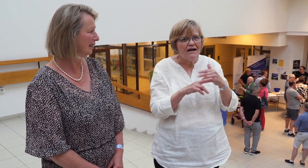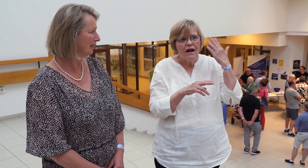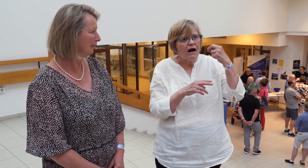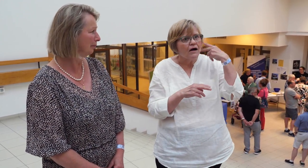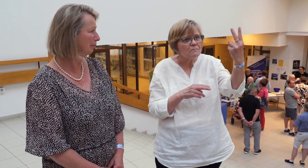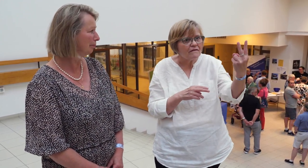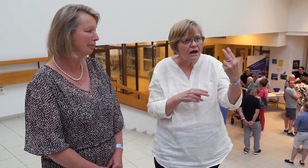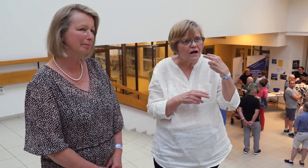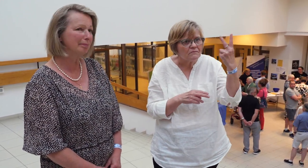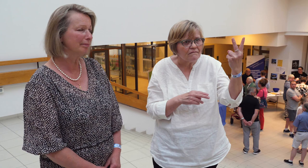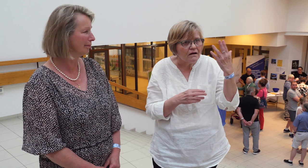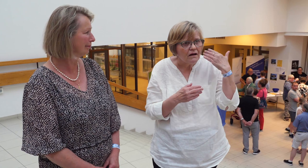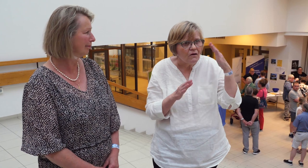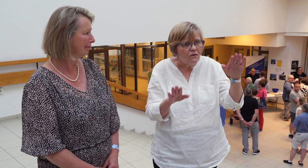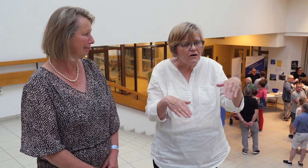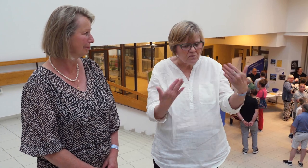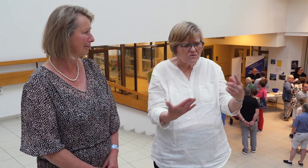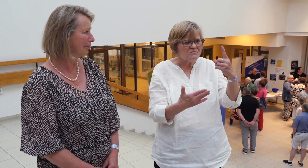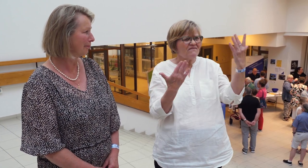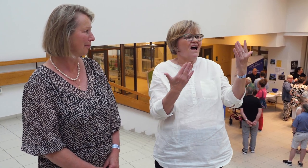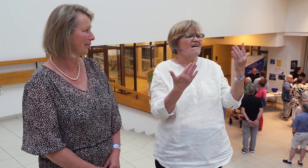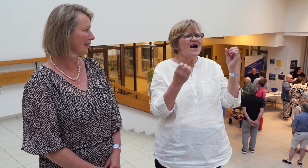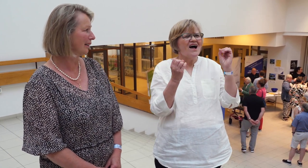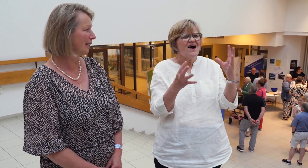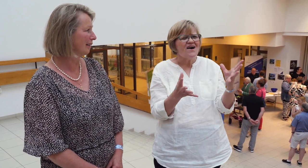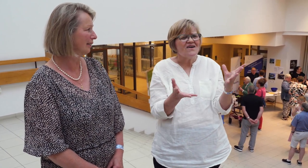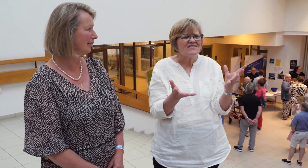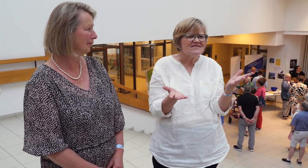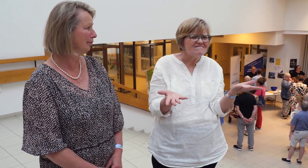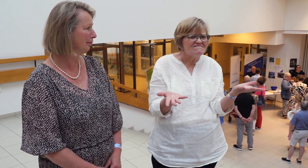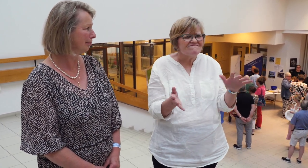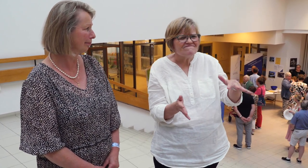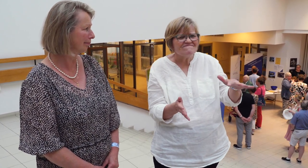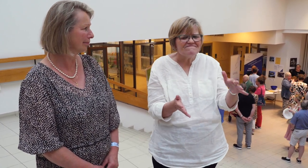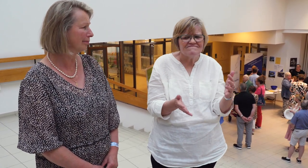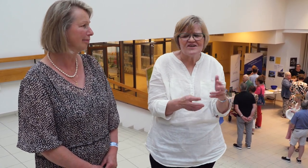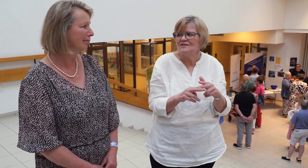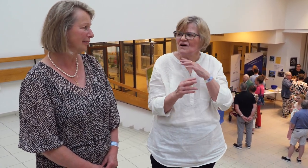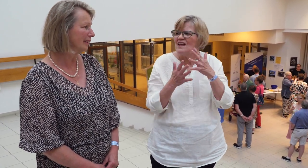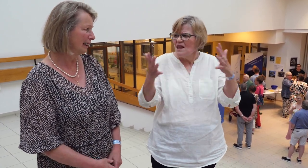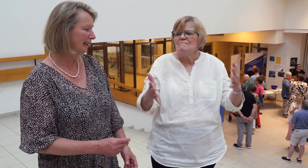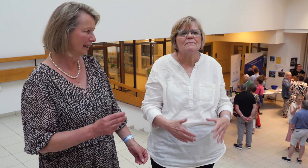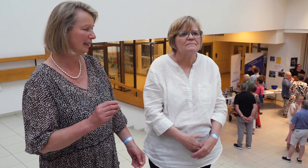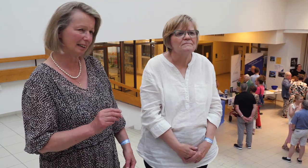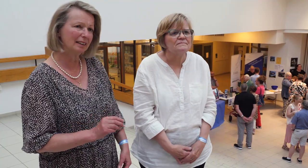Ennen esityksiä riitti kahdelle päivälle, mutta nykyisin vain yhdelle, - ja se tuntuu vähän oudolta. Olisi mukavaa, jos niitä olisi enemmän.